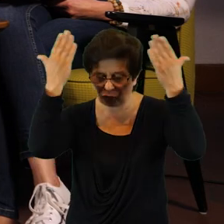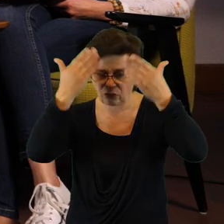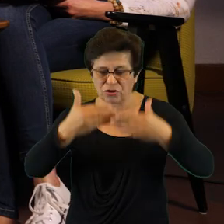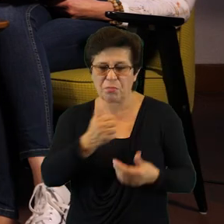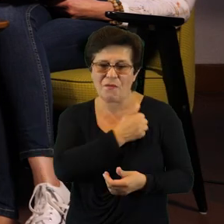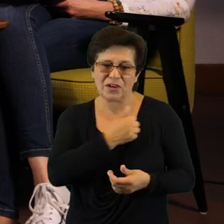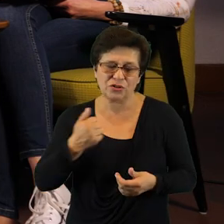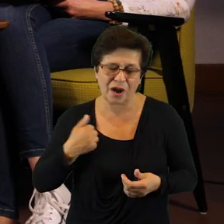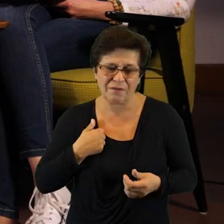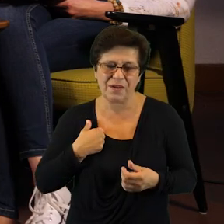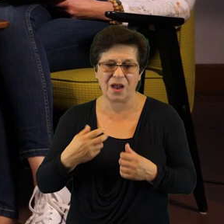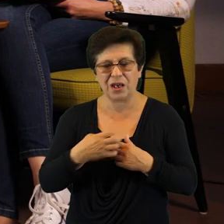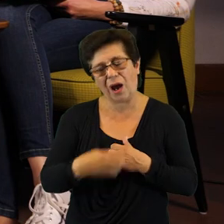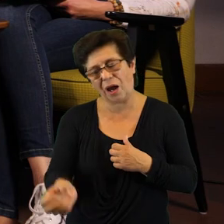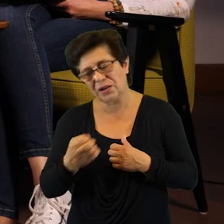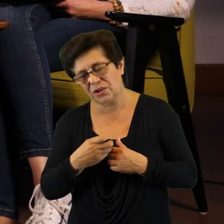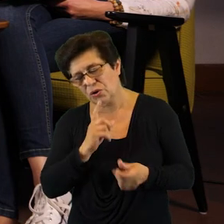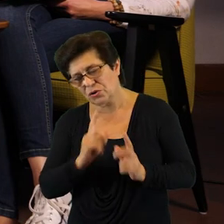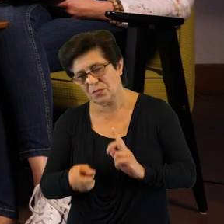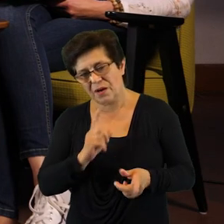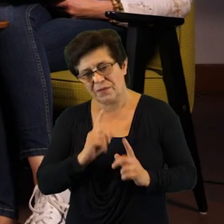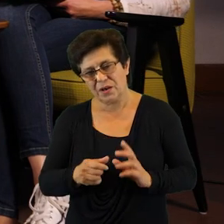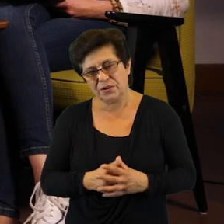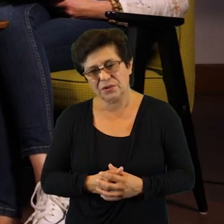Ale jesteśmy już w czasach, kiedy nie żyje Tuwim.